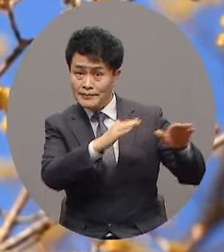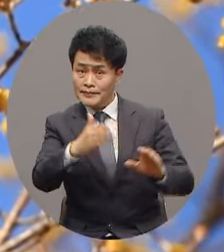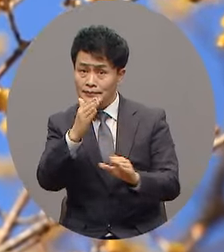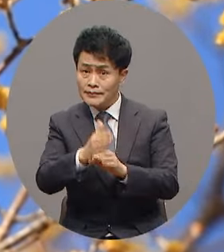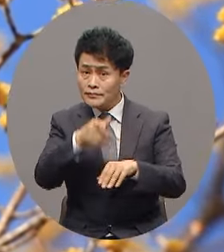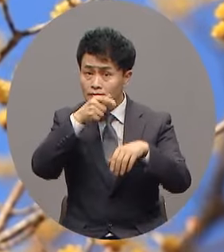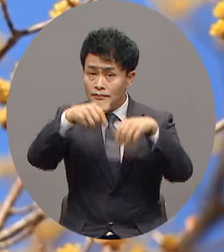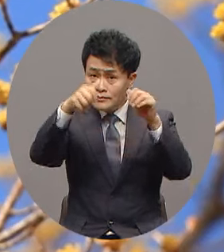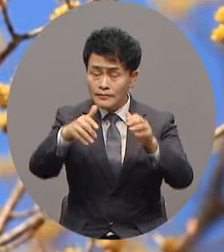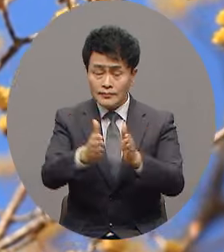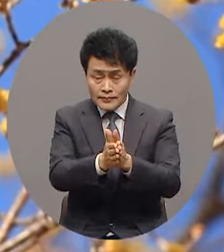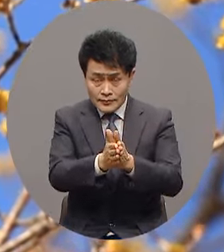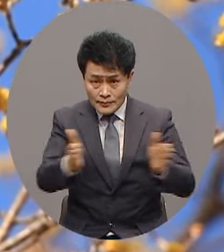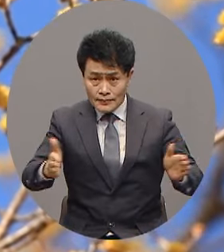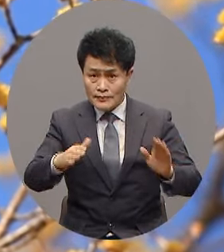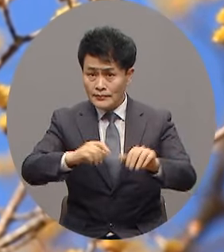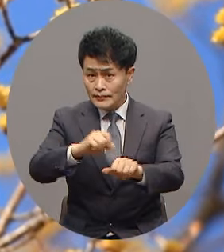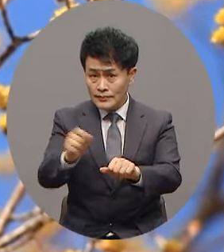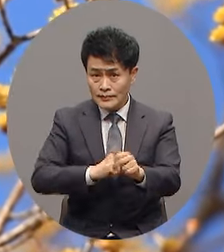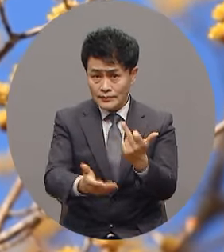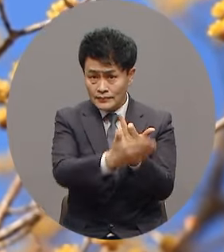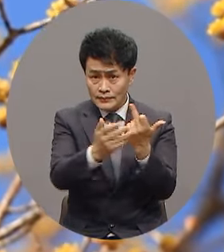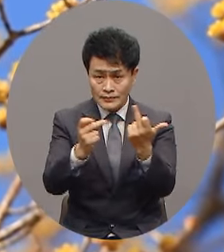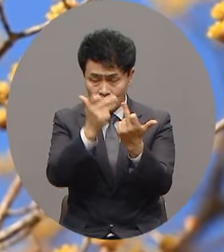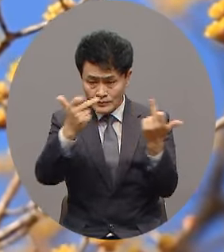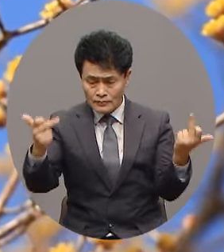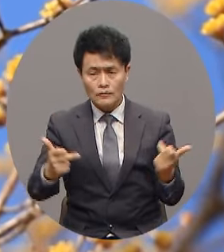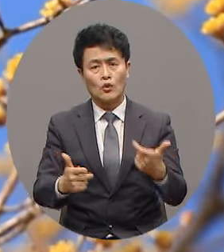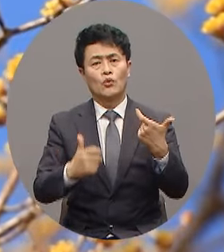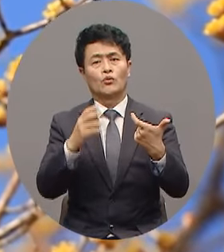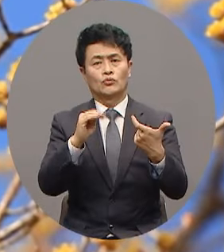다만 제주와 남해안을 중심으로는 비가 시작되겠는데요.